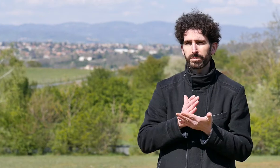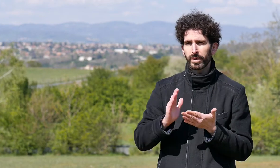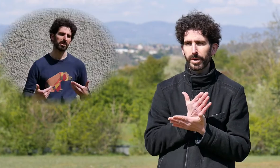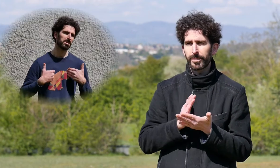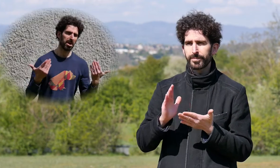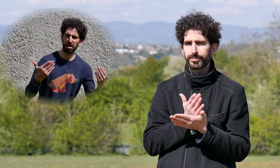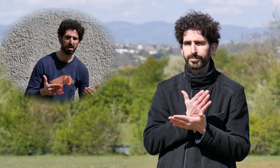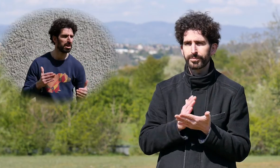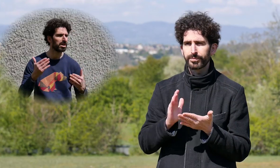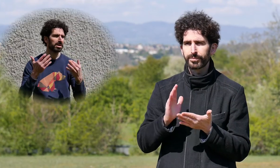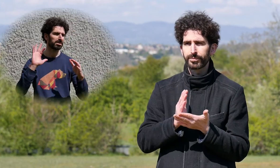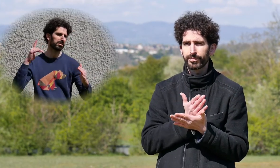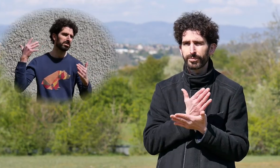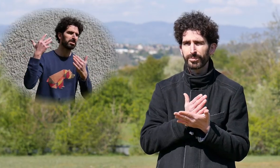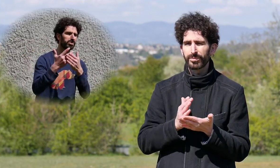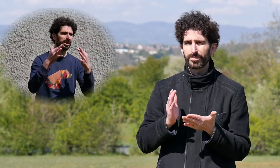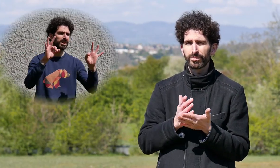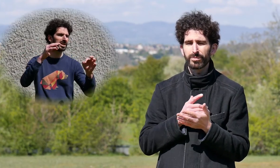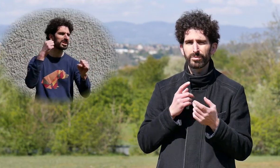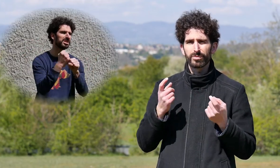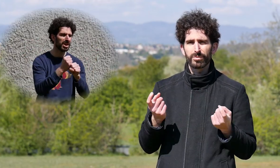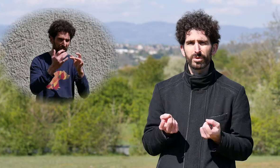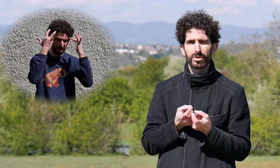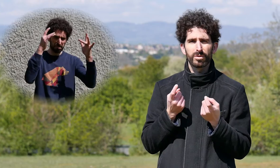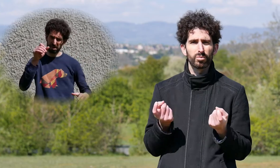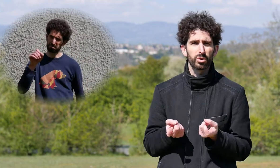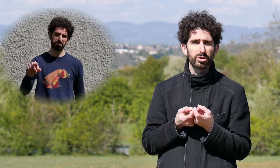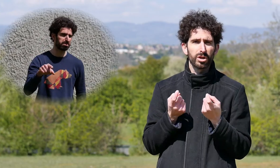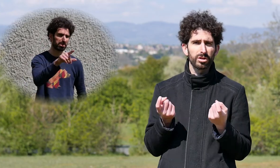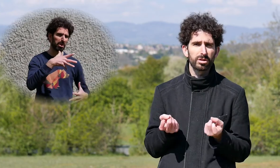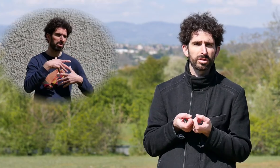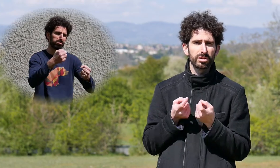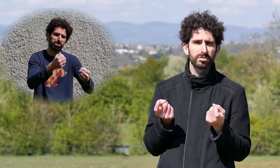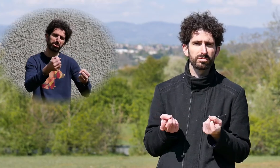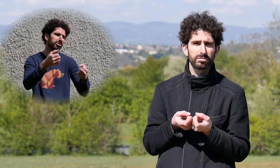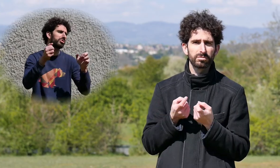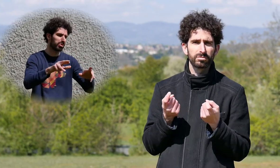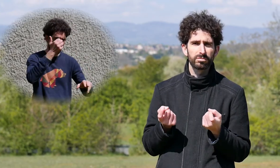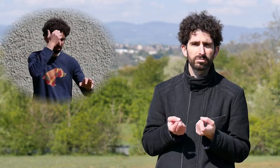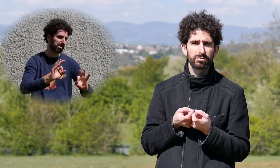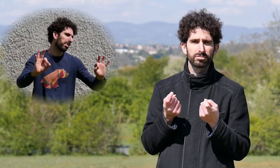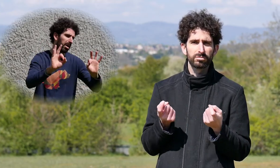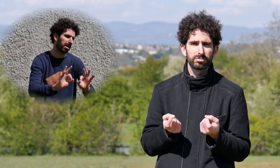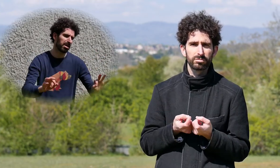* J'ai dix ans d'expérience, * * embauchez-moi et vous ne regretterez pas. *